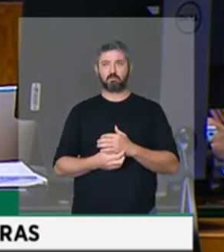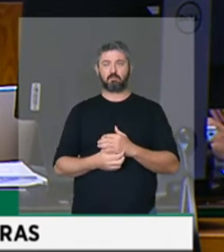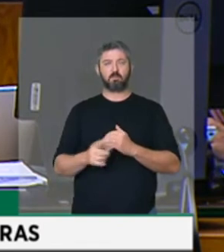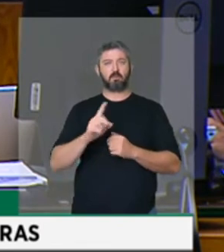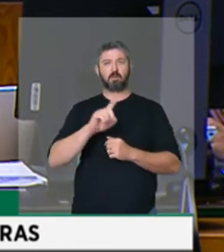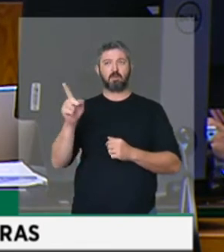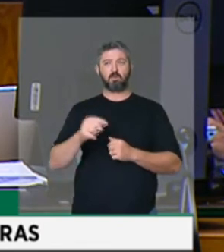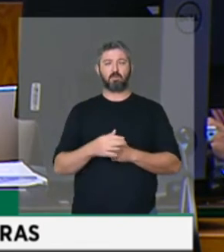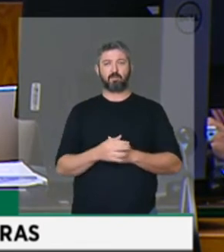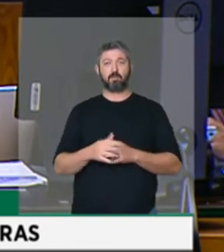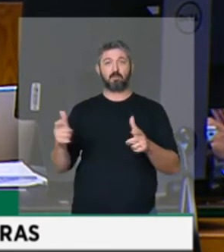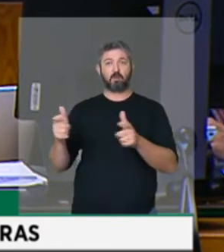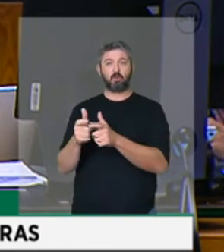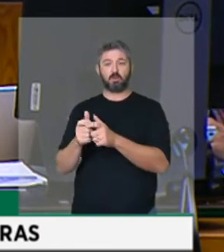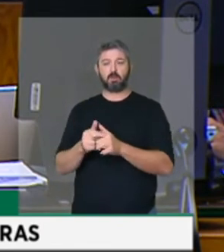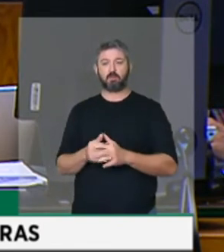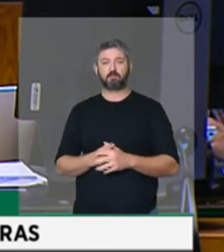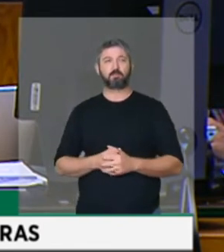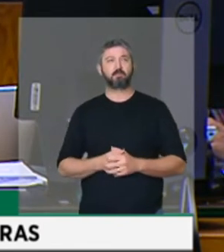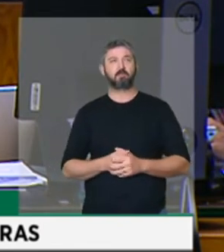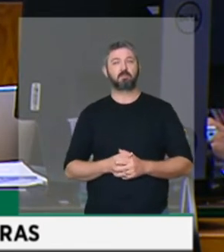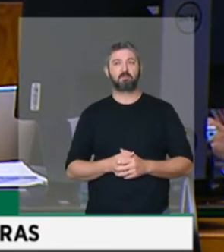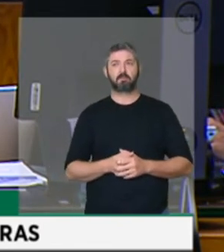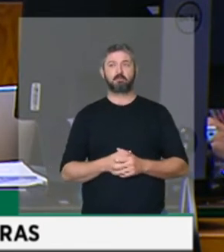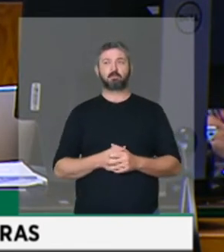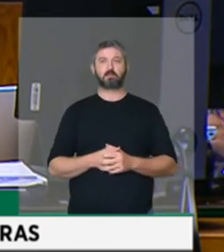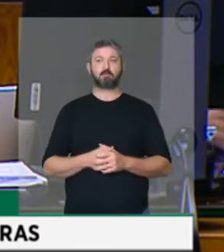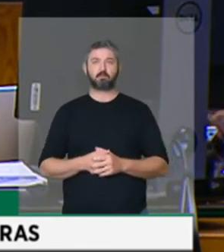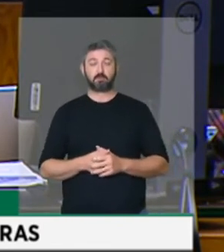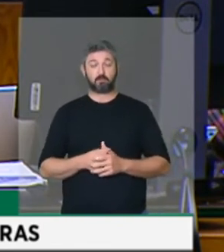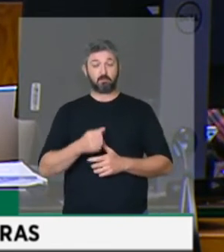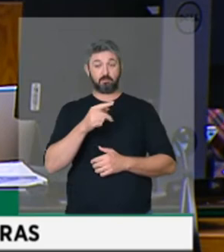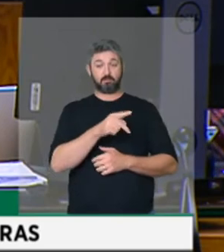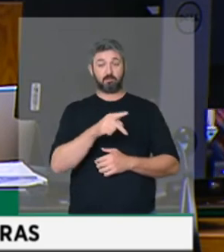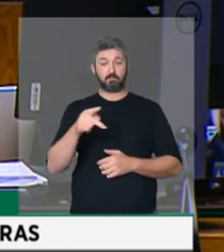SE PODERIA CONCEDER NUM MELHOR MOMENTO. [PRESIDENTE]: